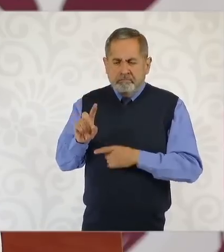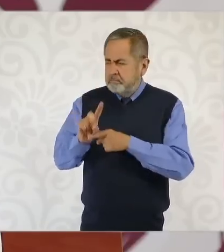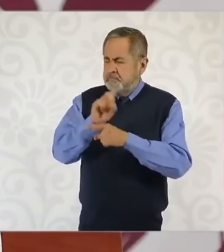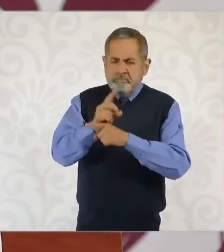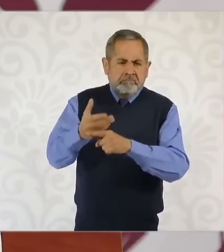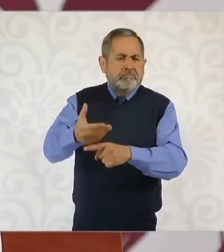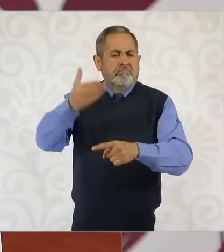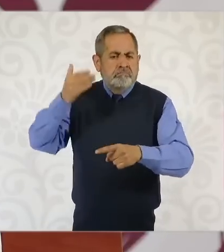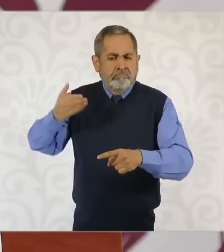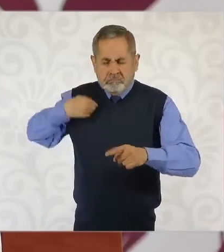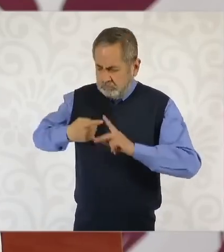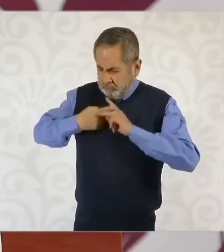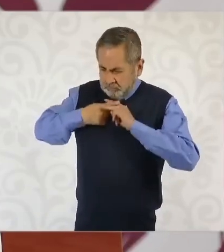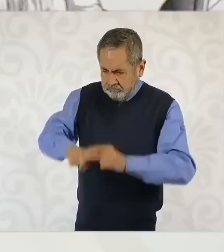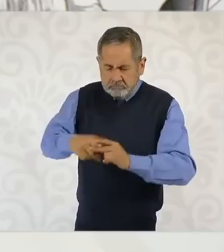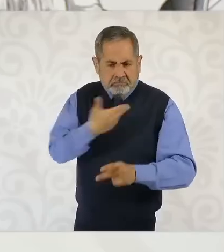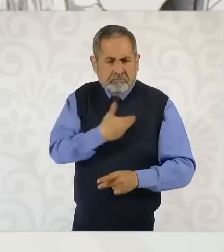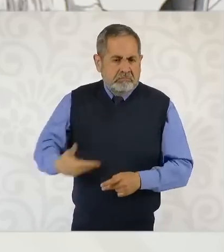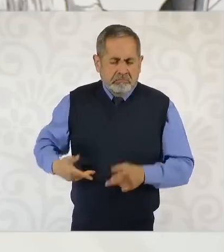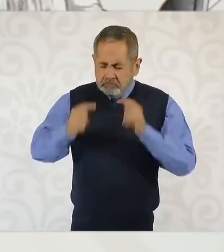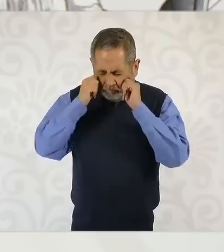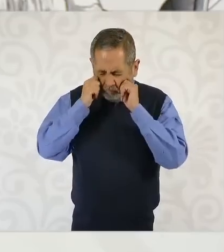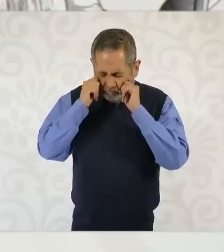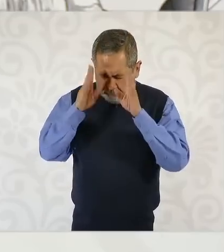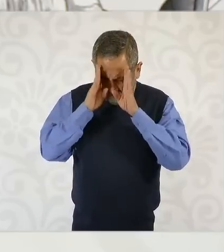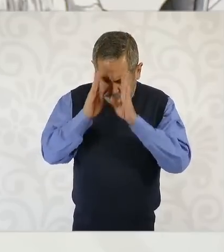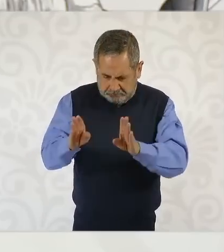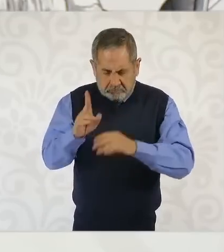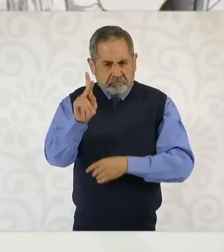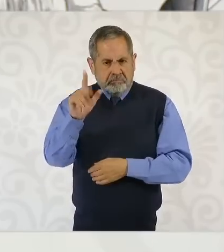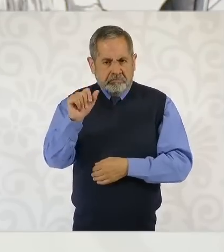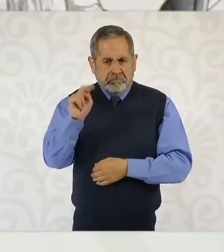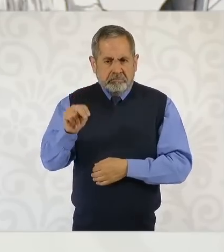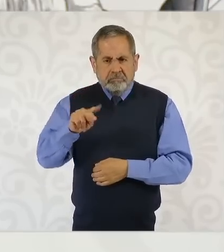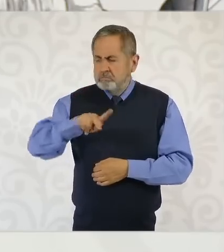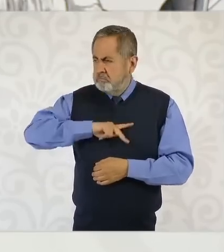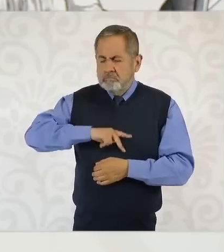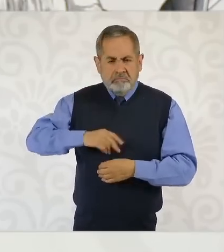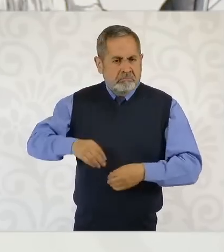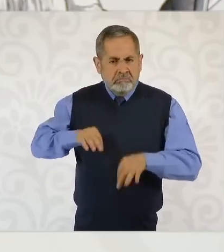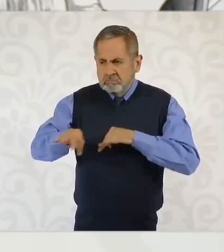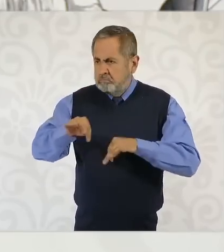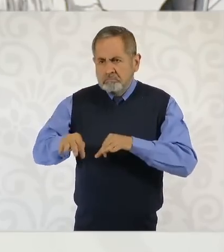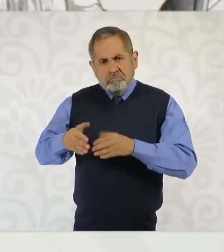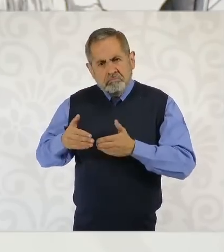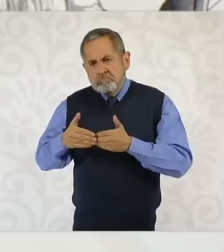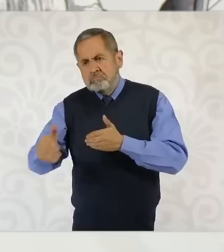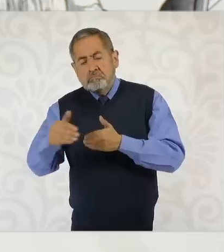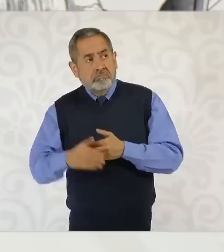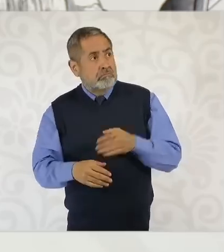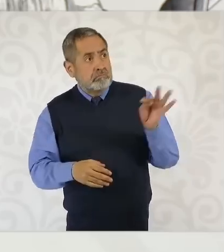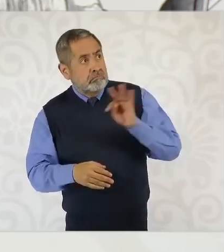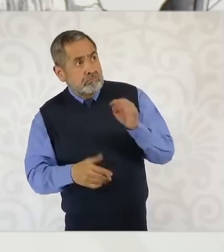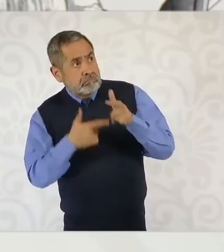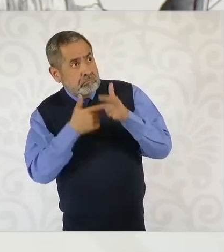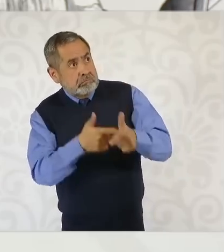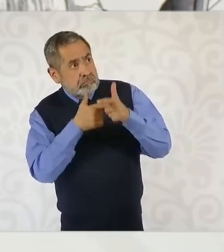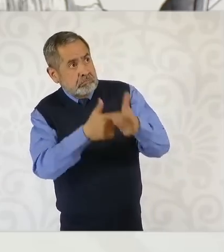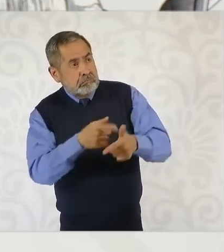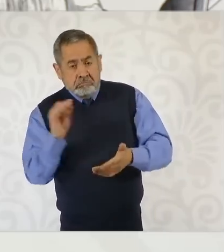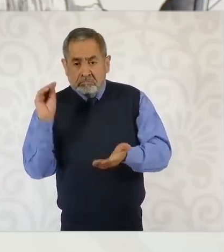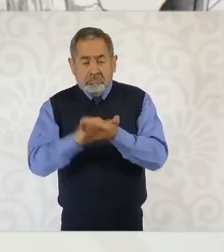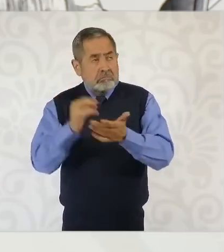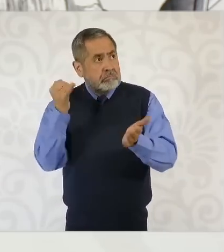que entramos al gobierno el plan que en caso de que continúen los arceles vamos a anunciar el